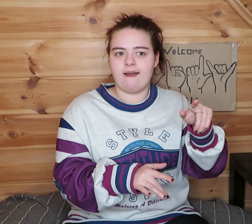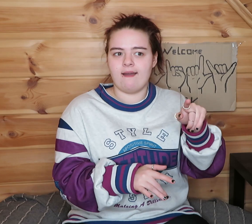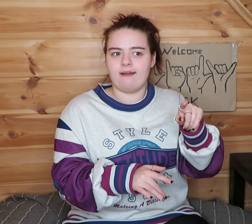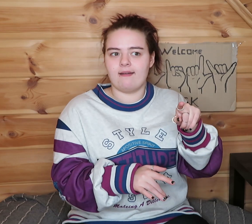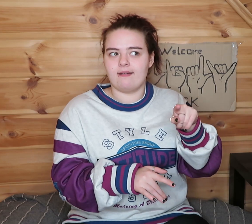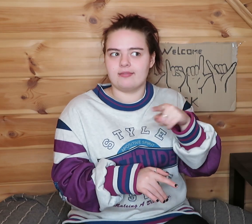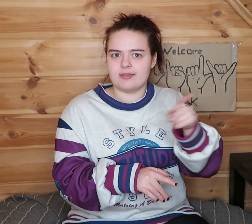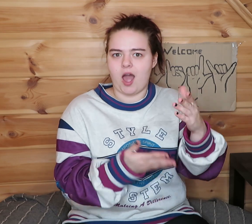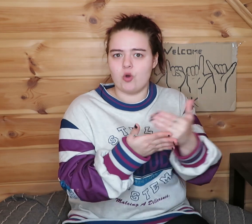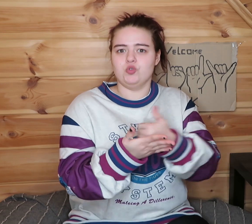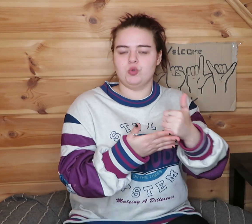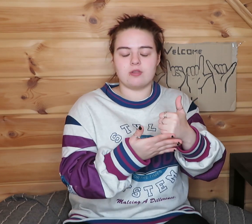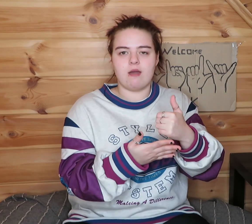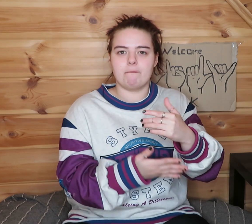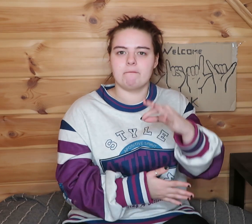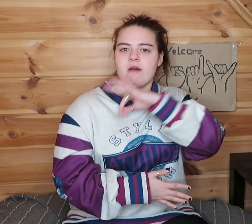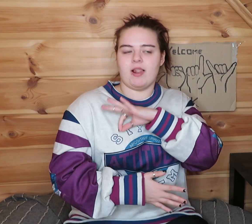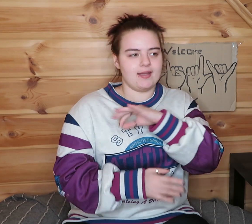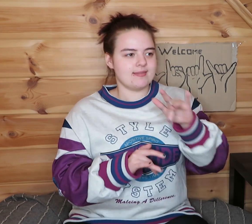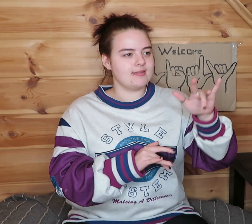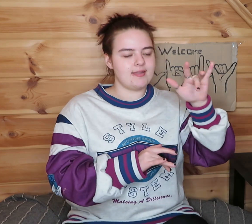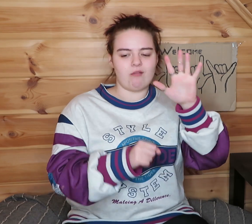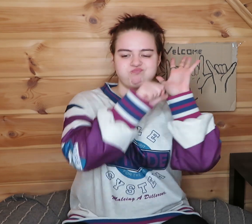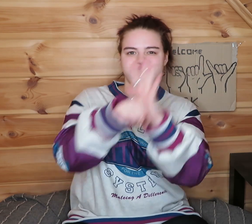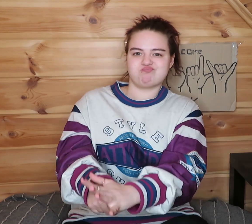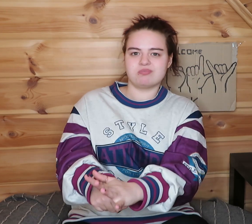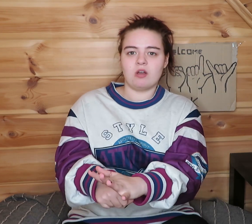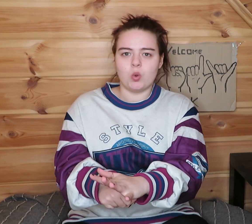Und das wird ausgenutzt und mobben.